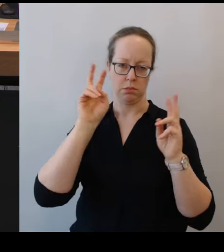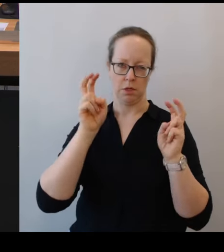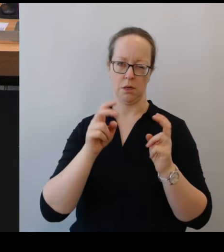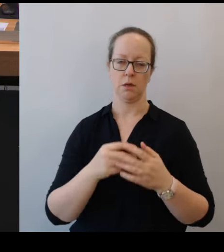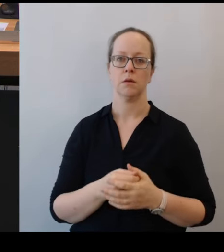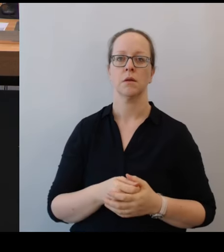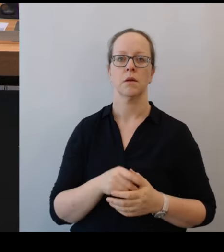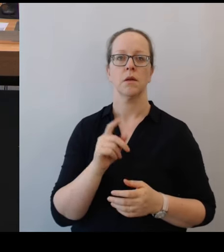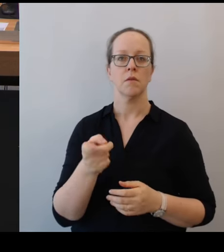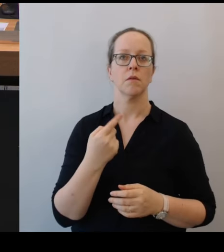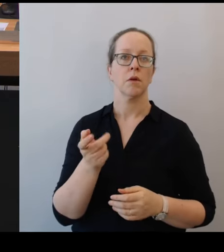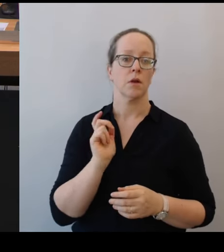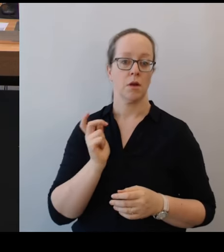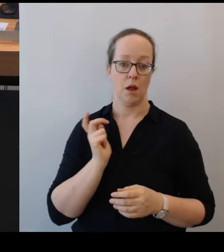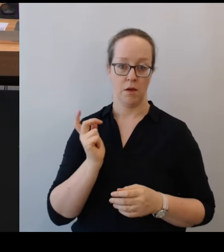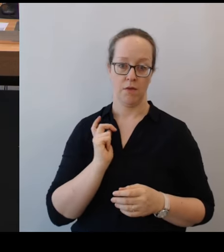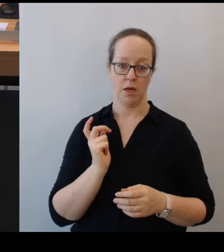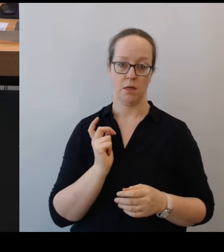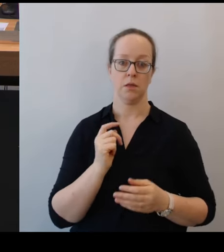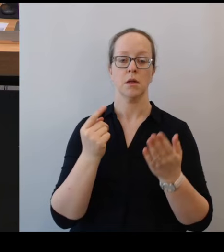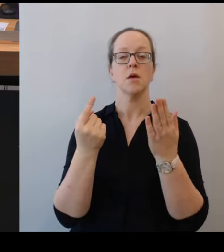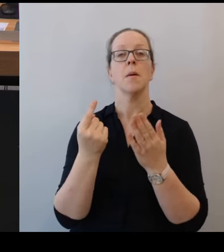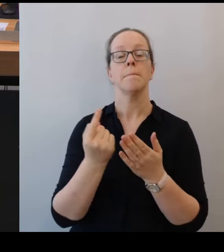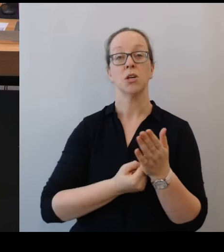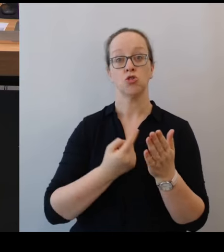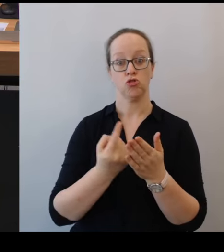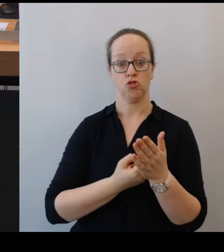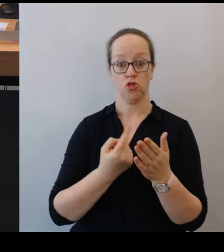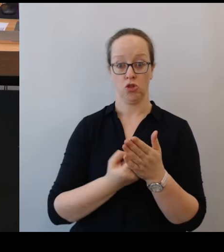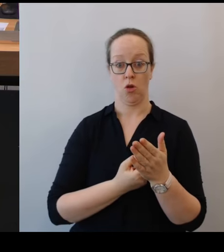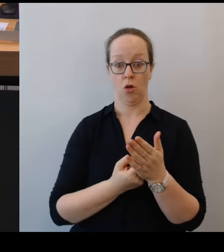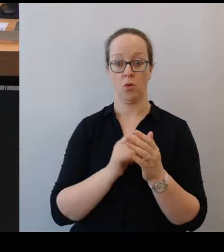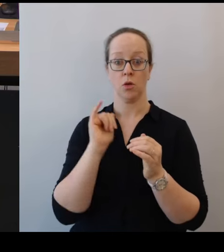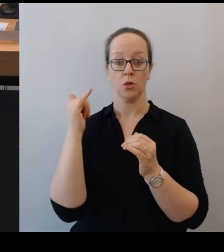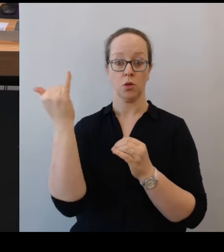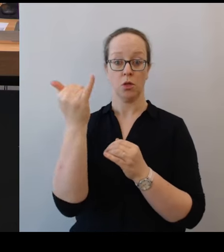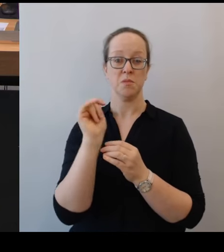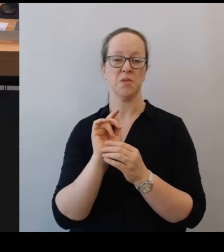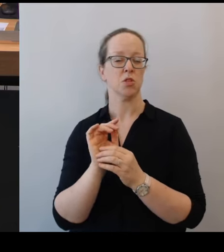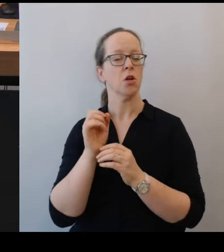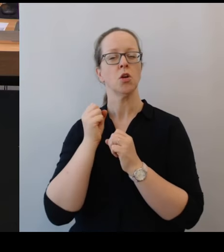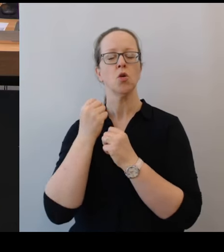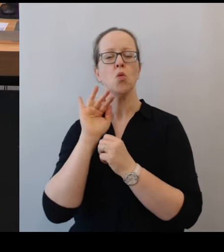belastet und dass ein negativer Einfluss nicht wahrscheinlich sei. Aha.